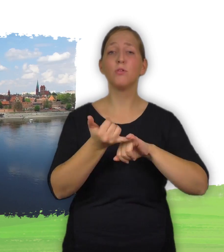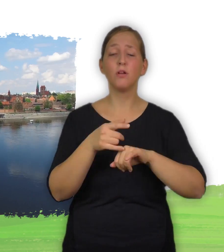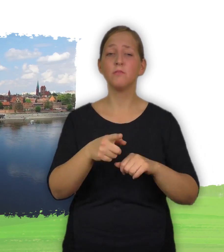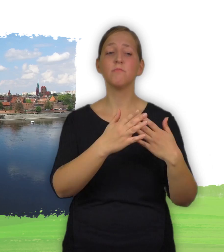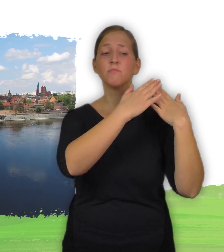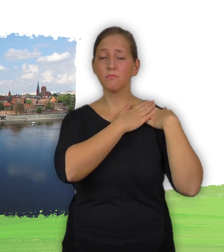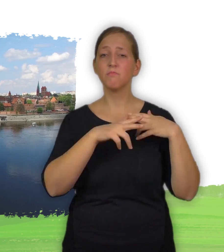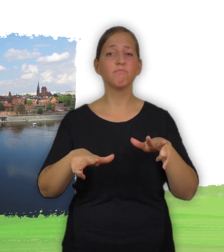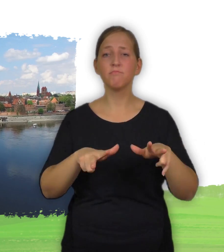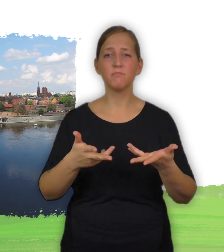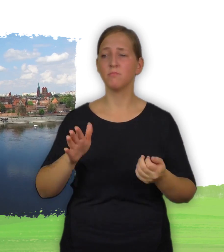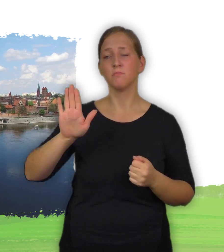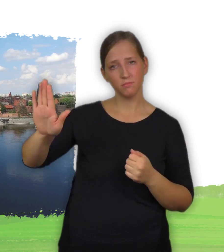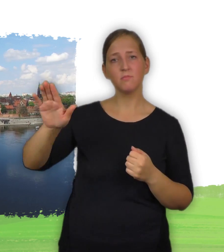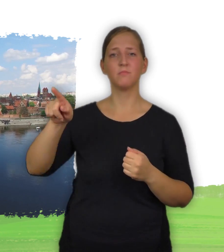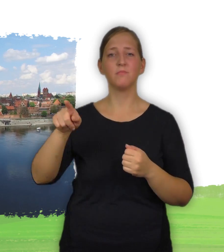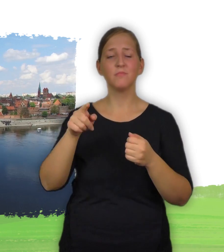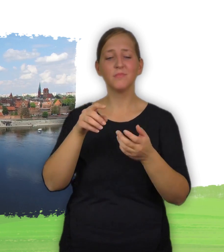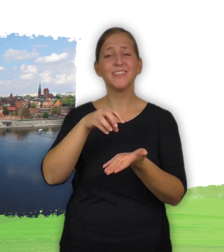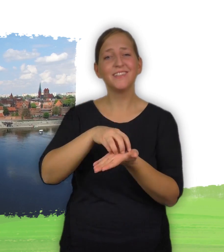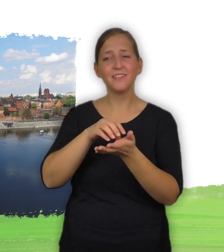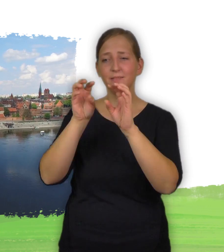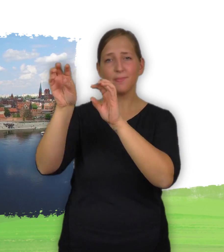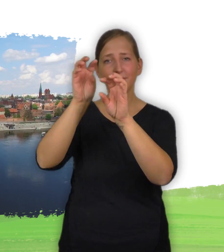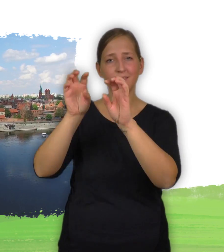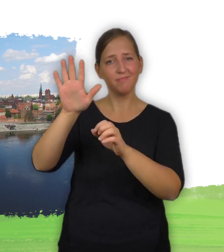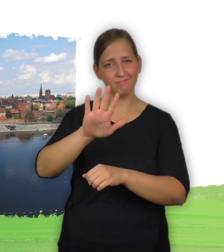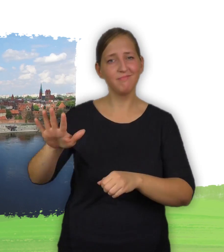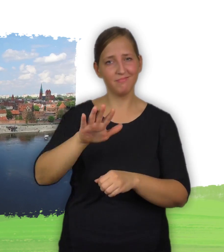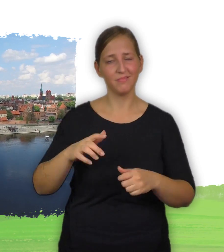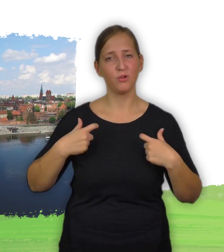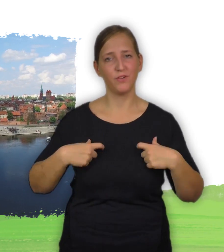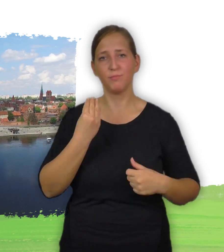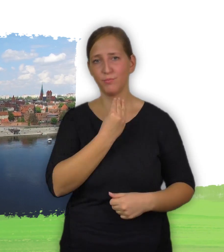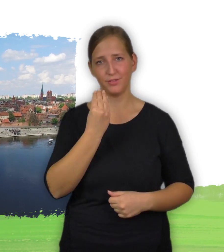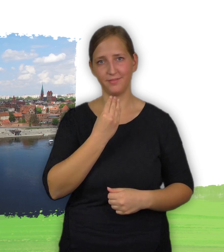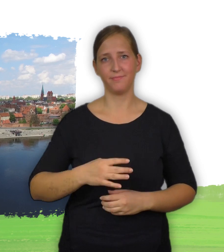Toruniu jest siedziba administracji samorządowej.